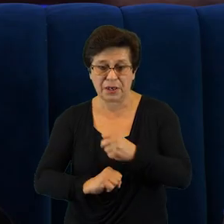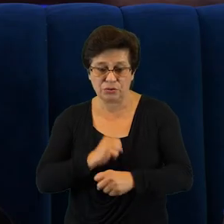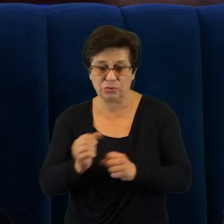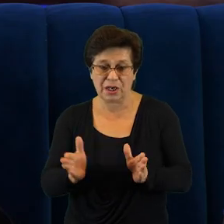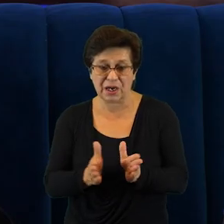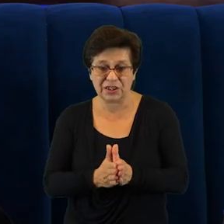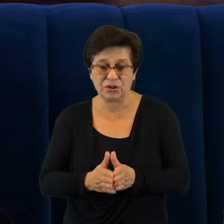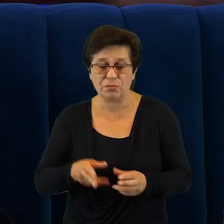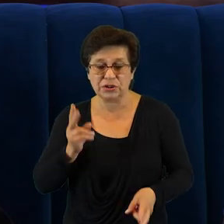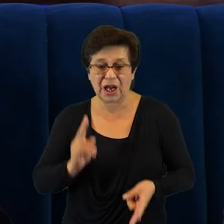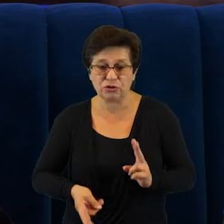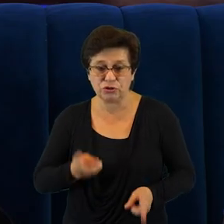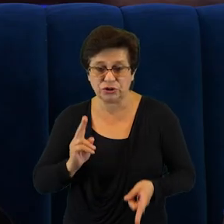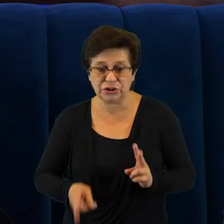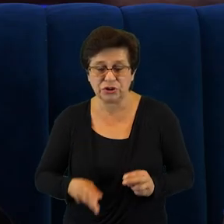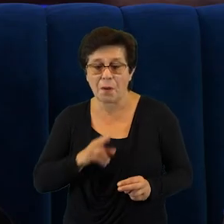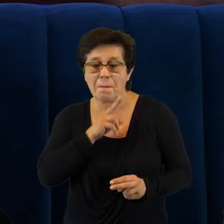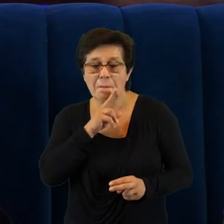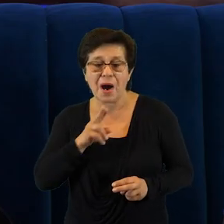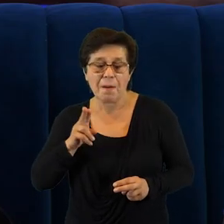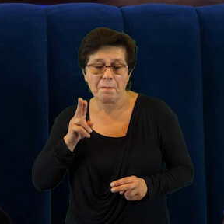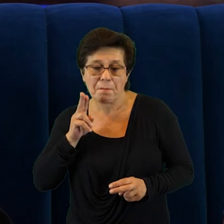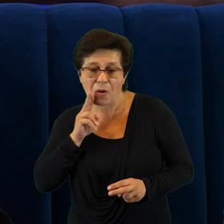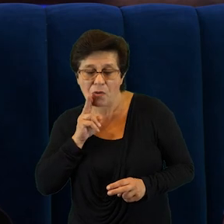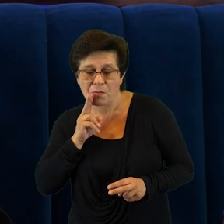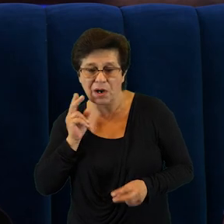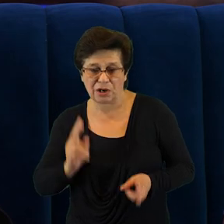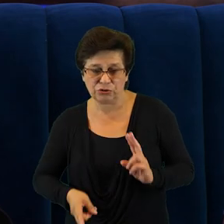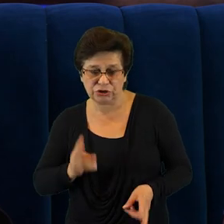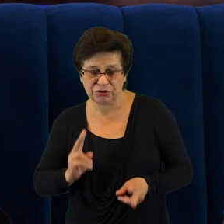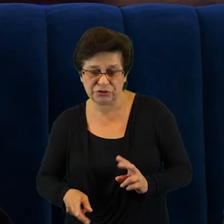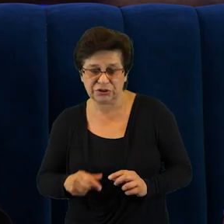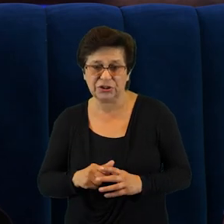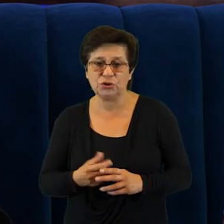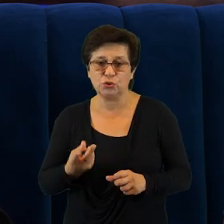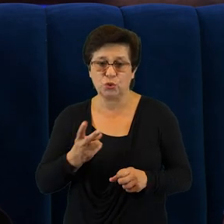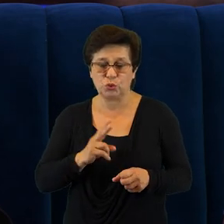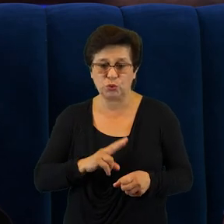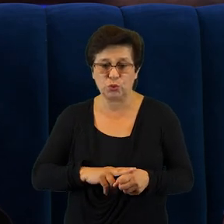mamą Jarosława i Lecha Kaczyńskich, z których Jarosław twierdzi,